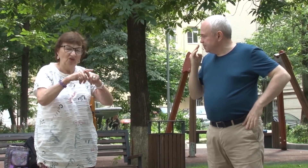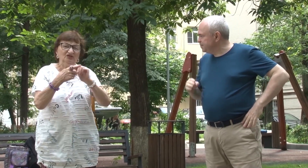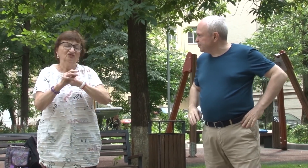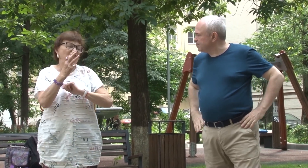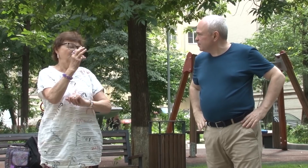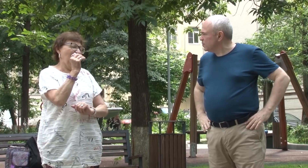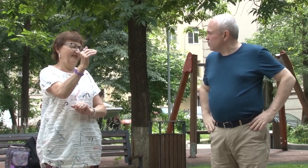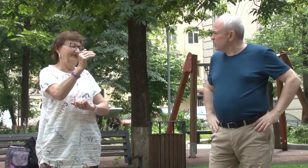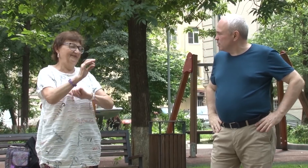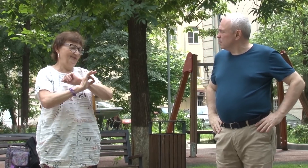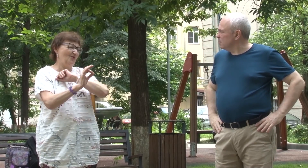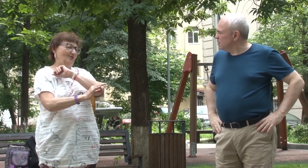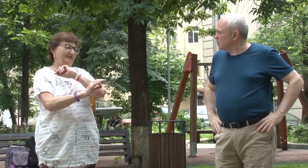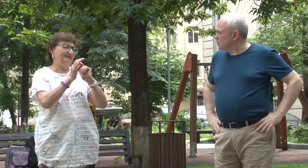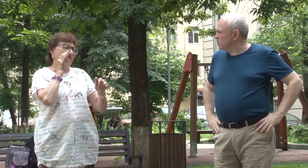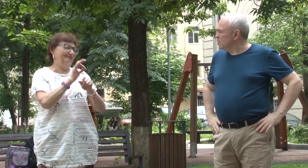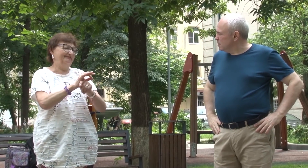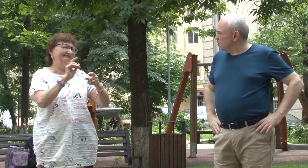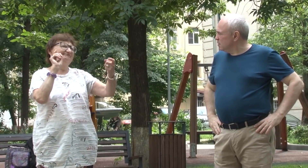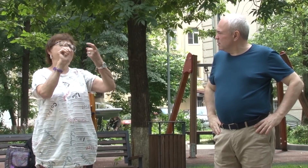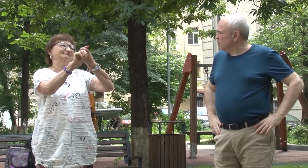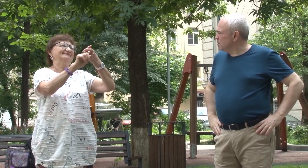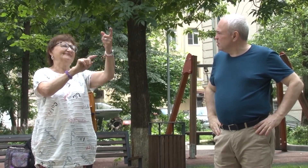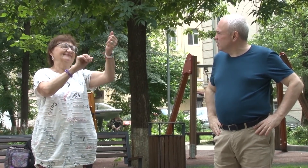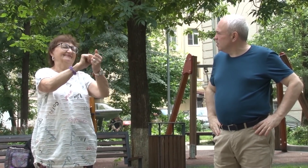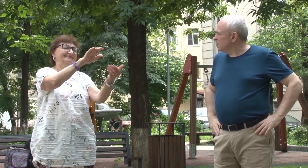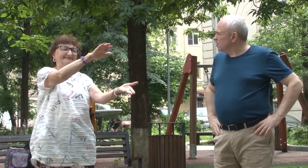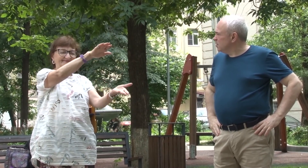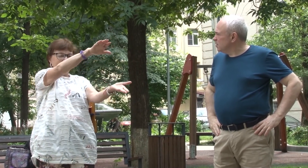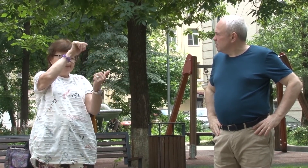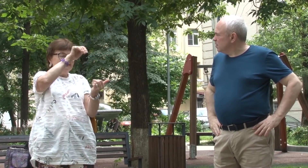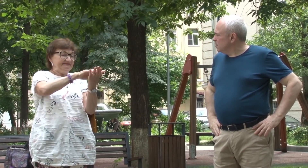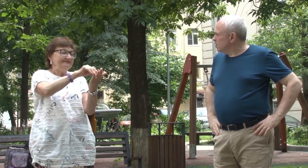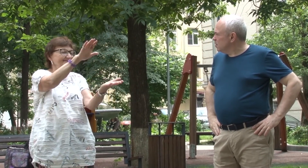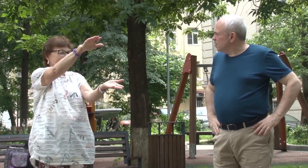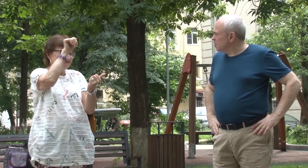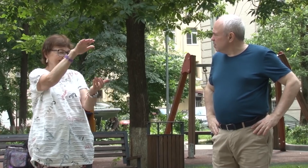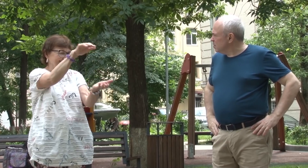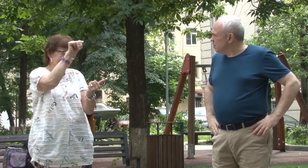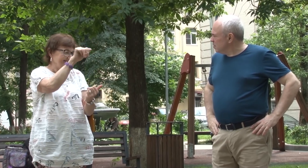За организацию отвечал шеф. Прохоров. Брал листы пачками. Жест такой…